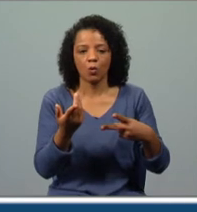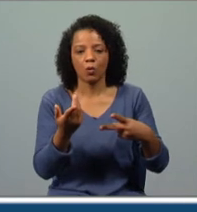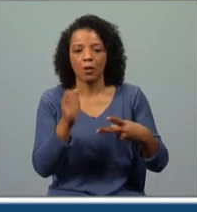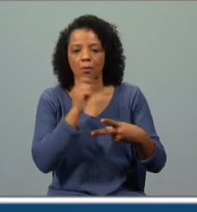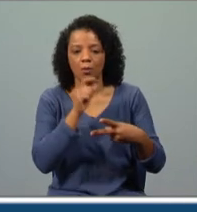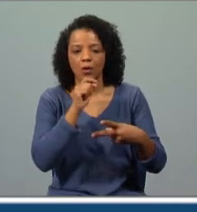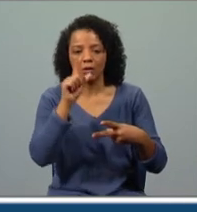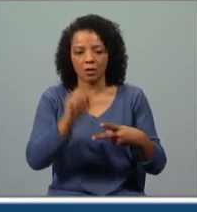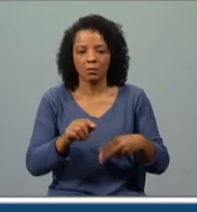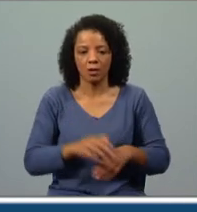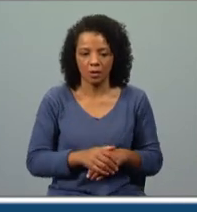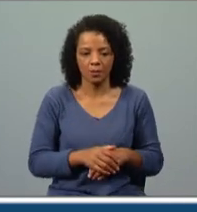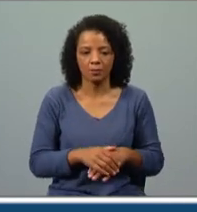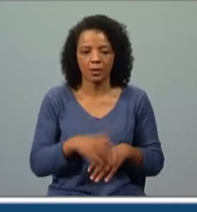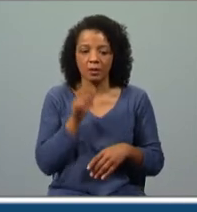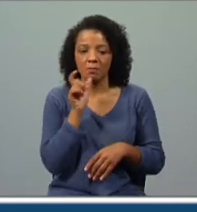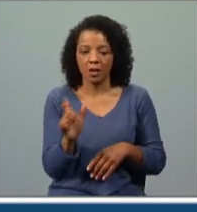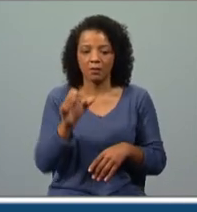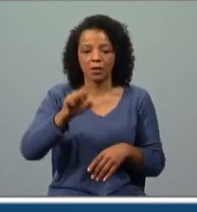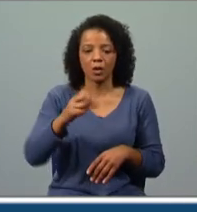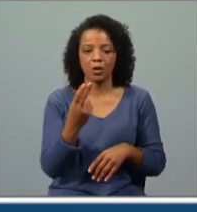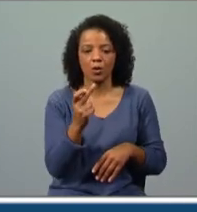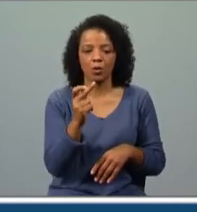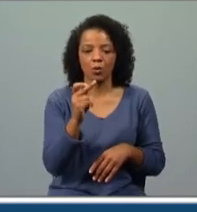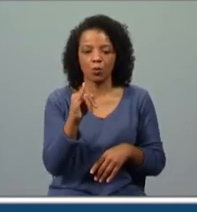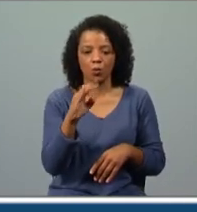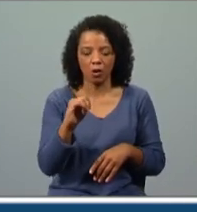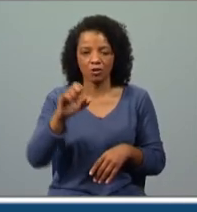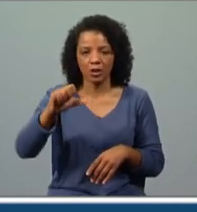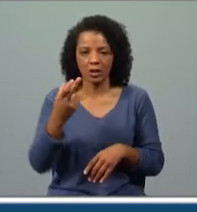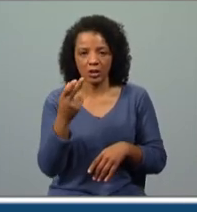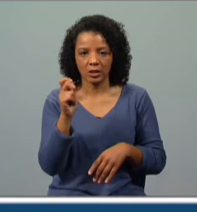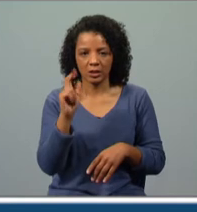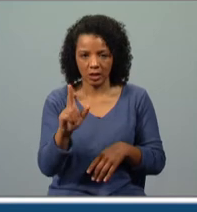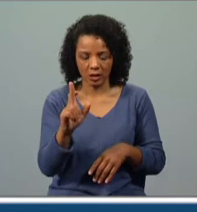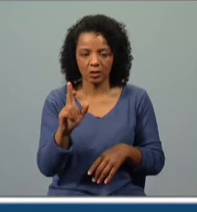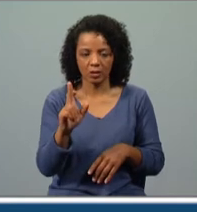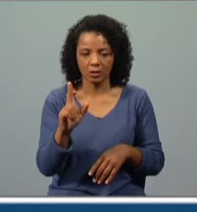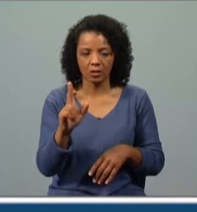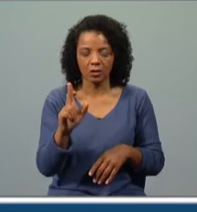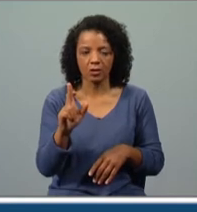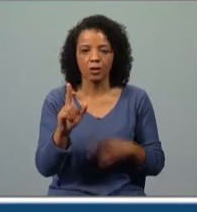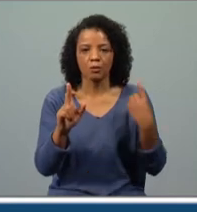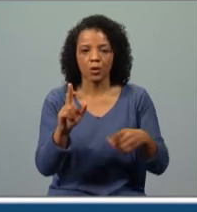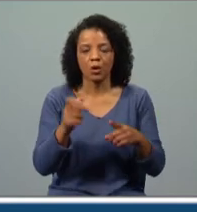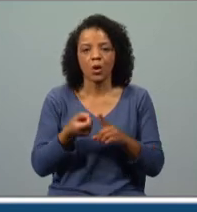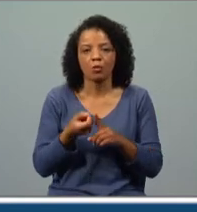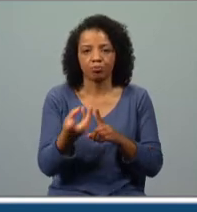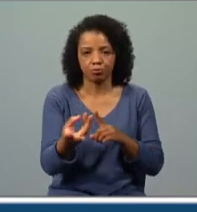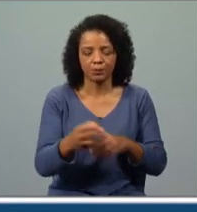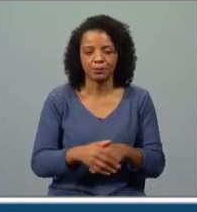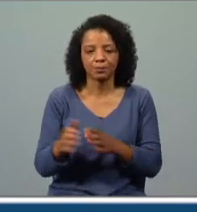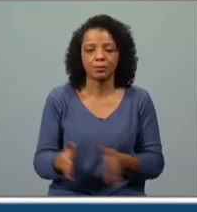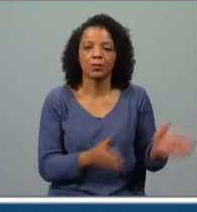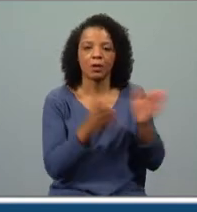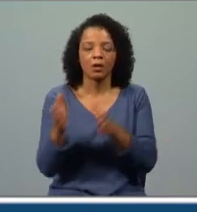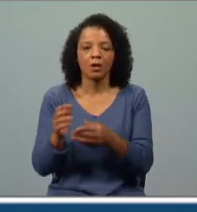qualquer e quaisquer ser só variar no no em número e os invariáveis portanto os 任何和所有的存在都只會在在數量和不變量上，因此